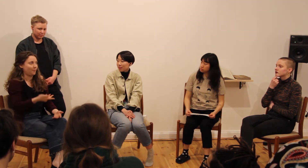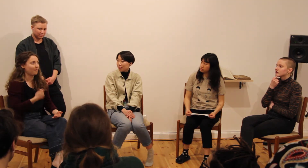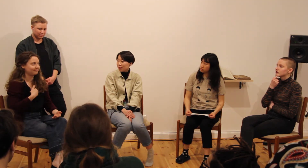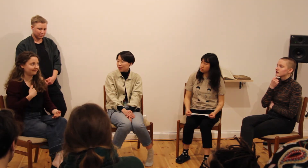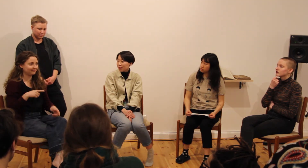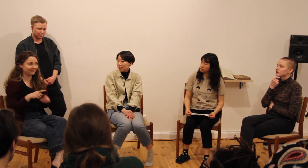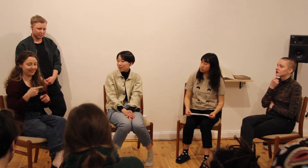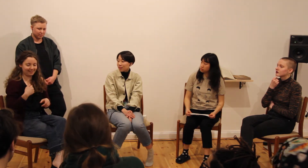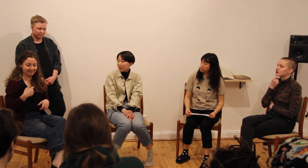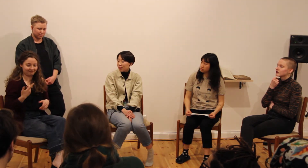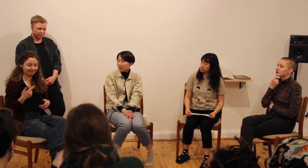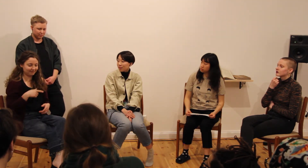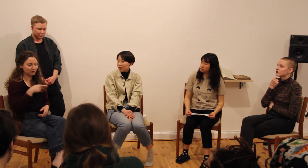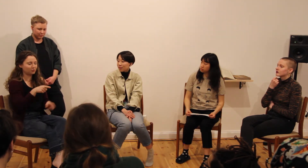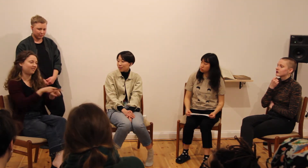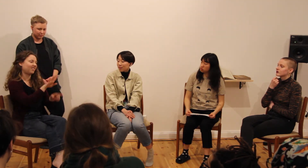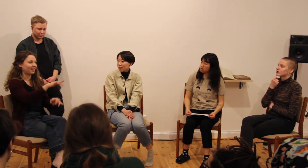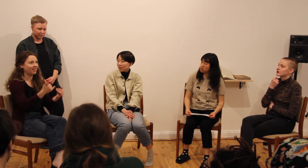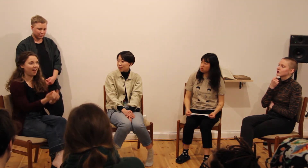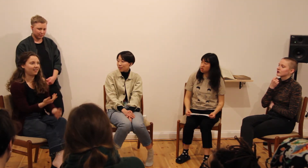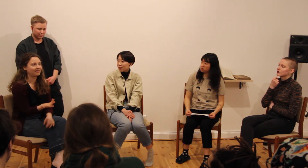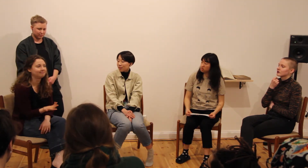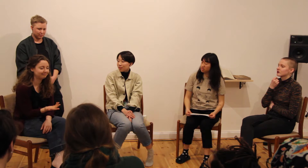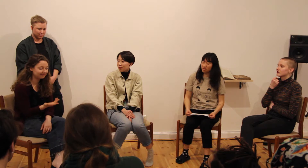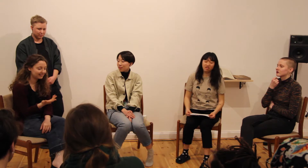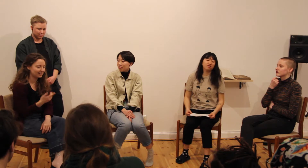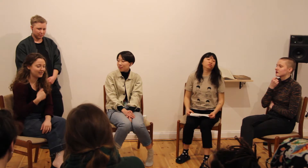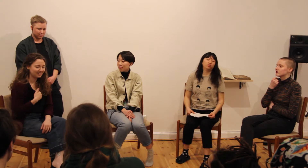Dass da ein Aufkleber auf meiner Stirn prankte mit Behinderte Eltern.